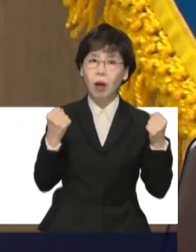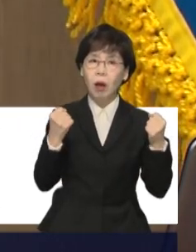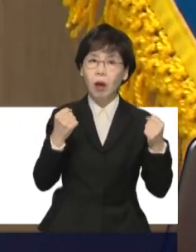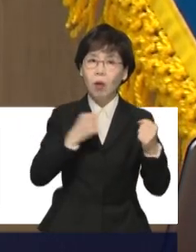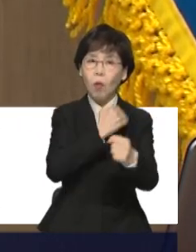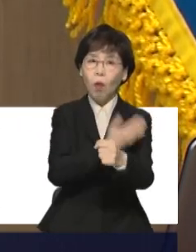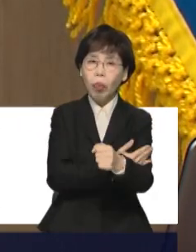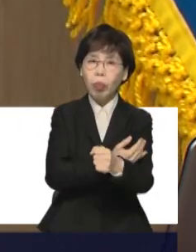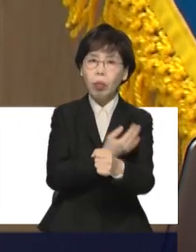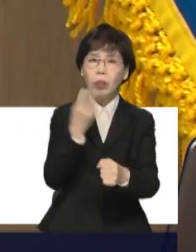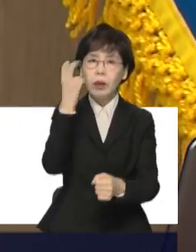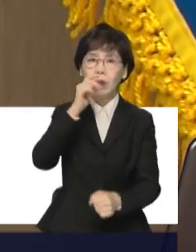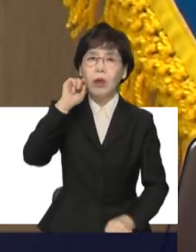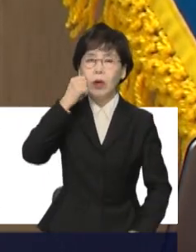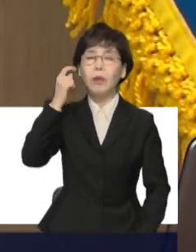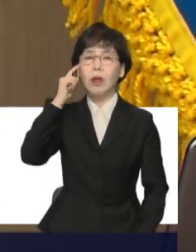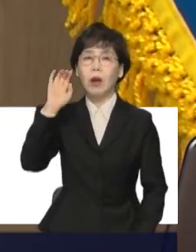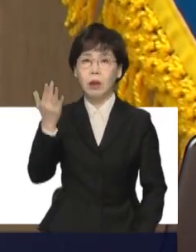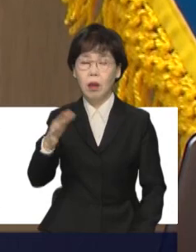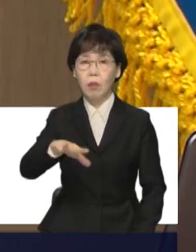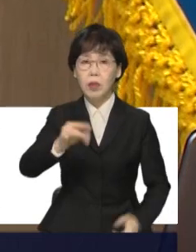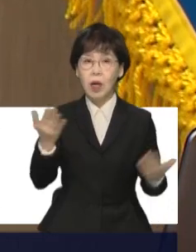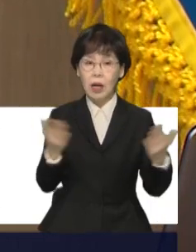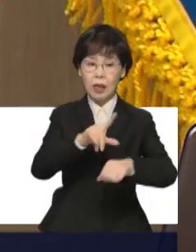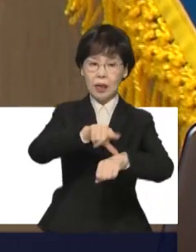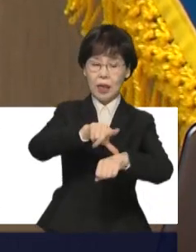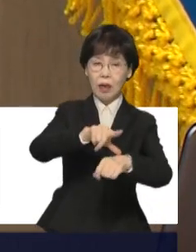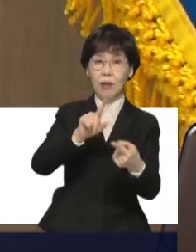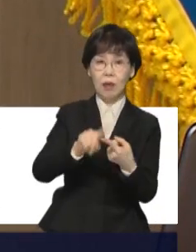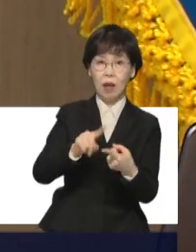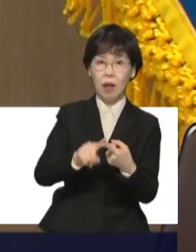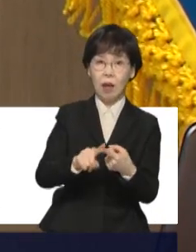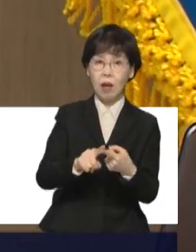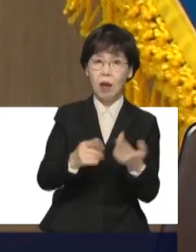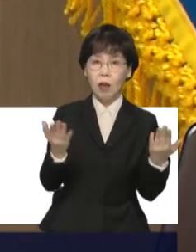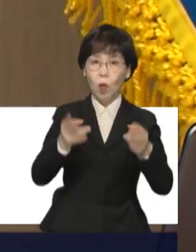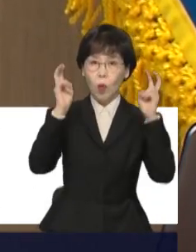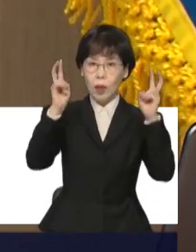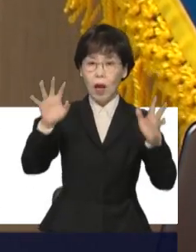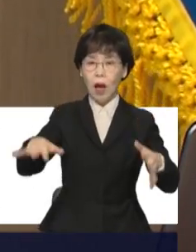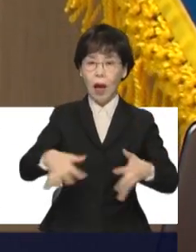우선 근로시간에 관한 노사 합의 구간을